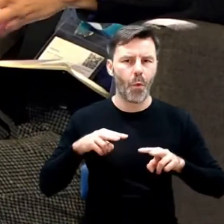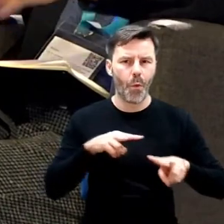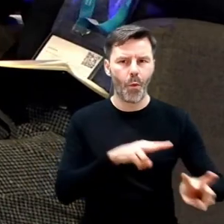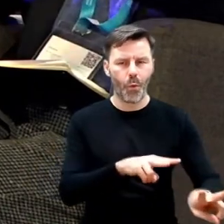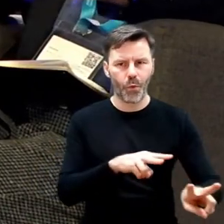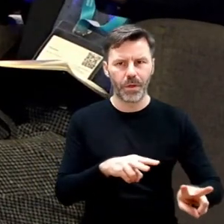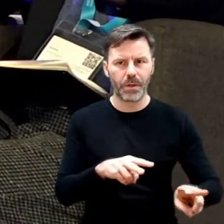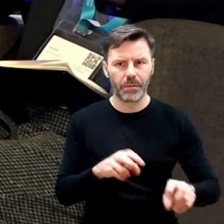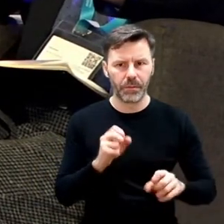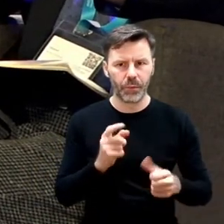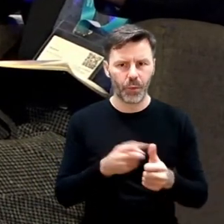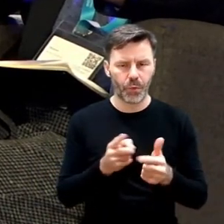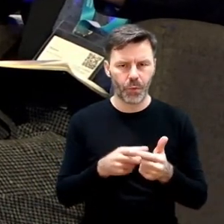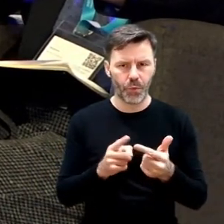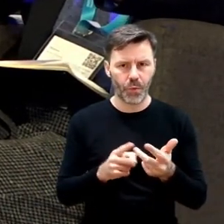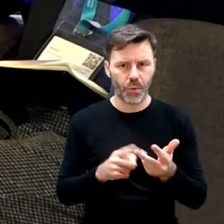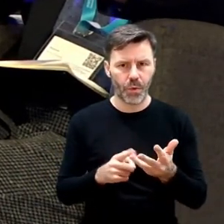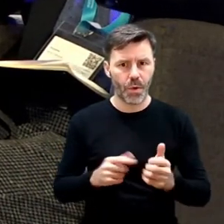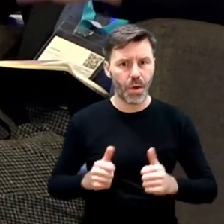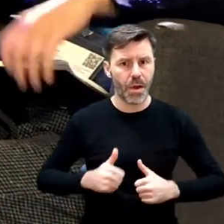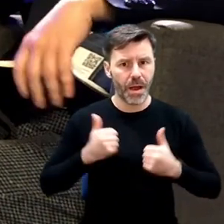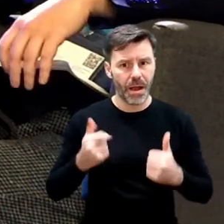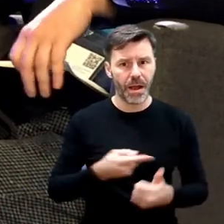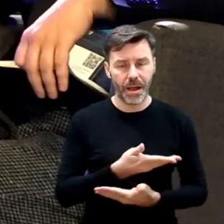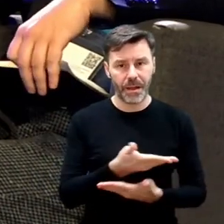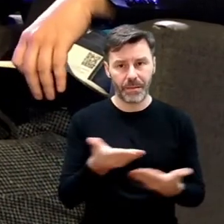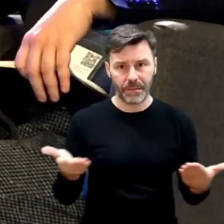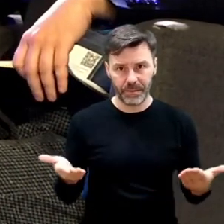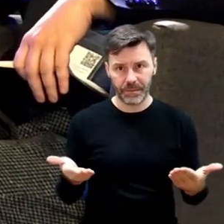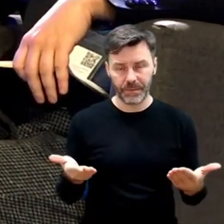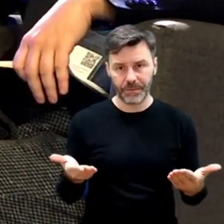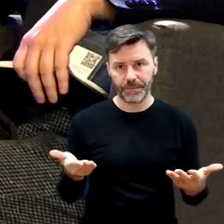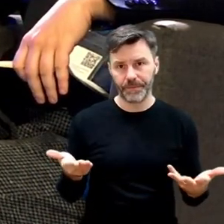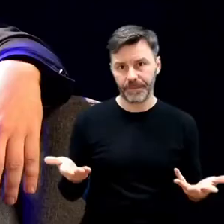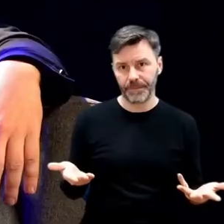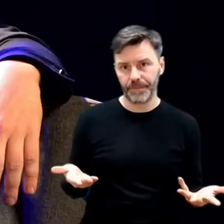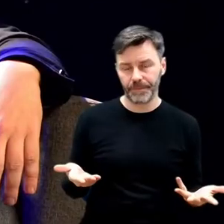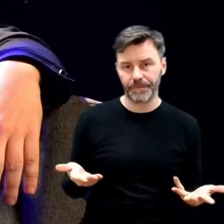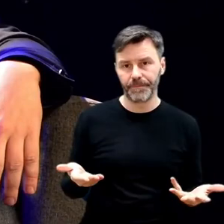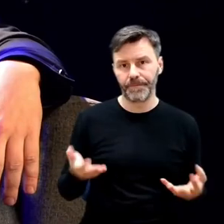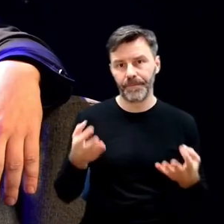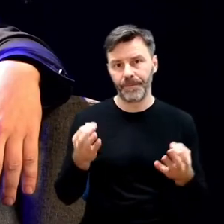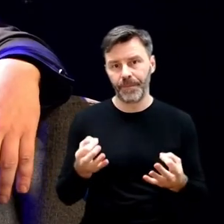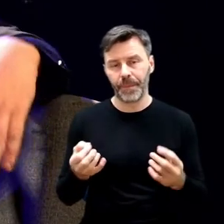Po to, żeby Państwo także kończąc dzisiejsze spotkanie z nami,